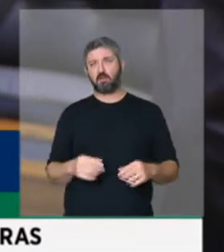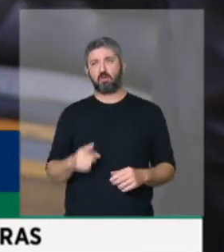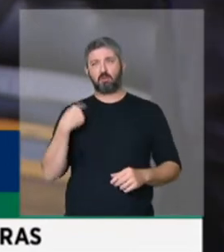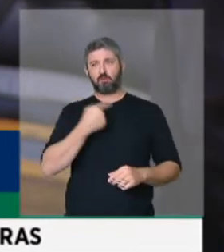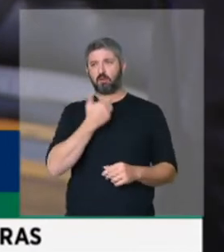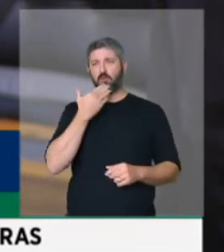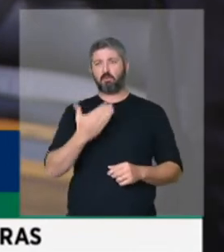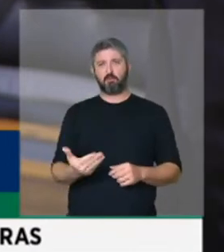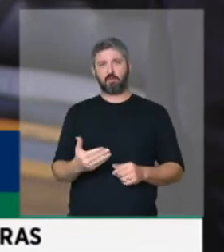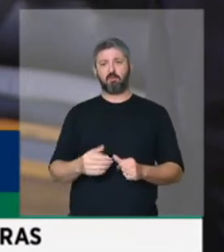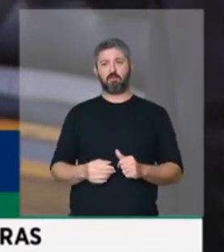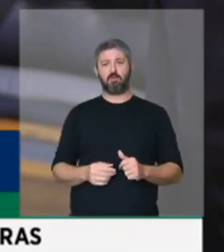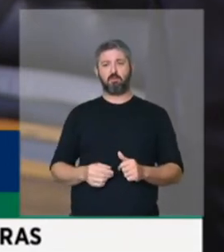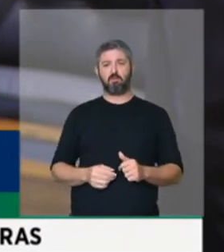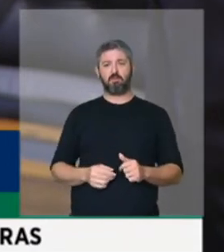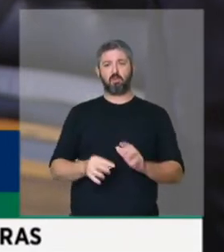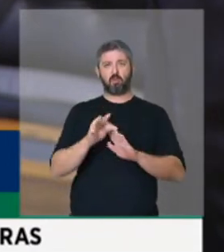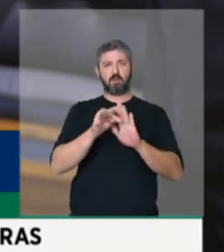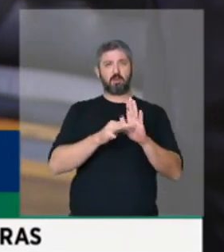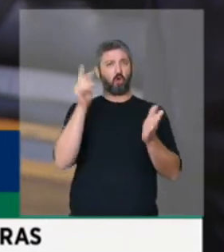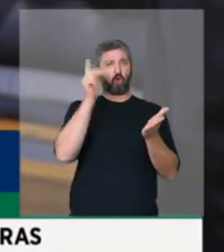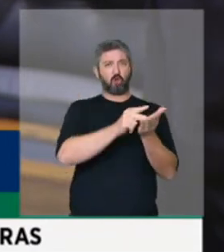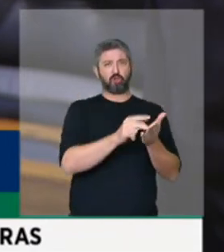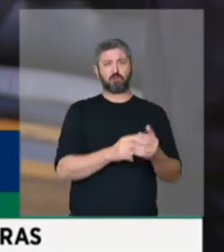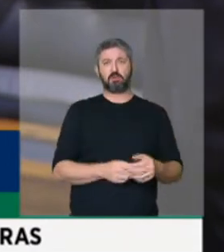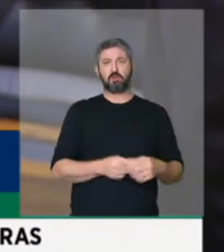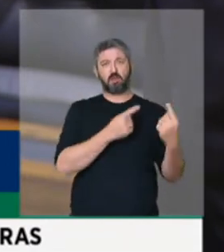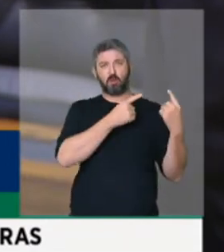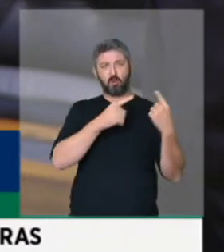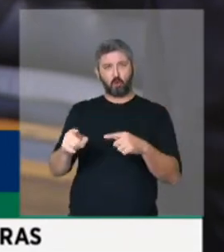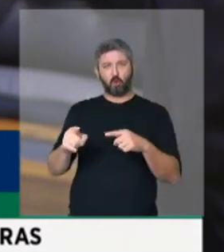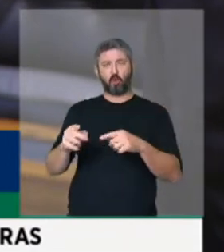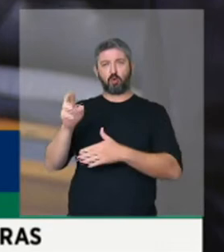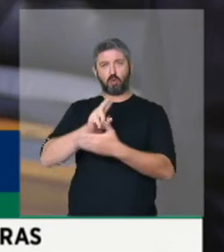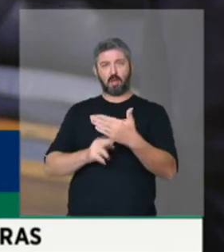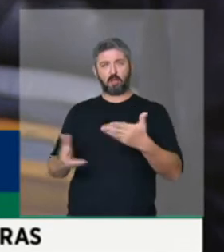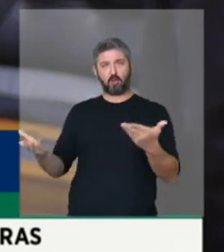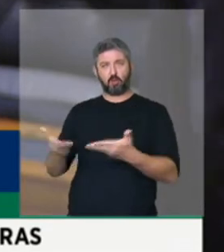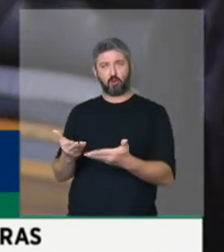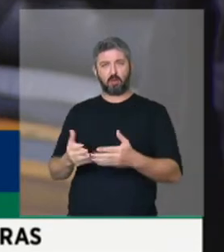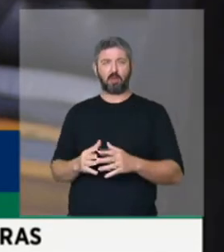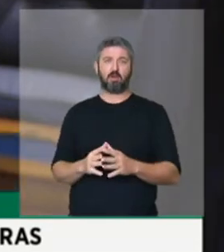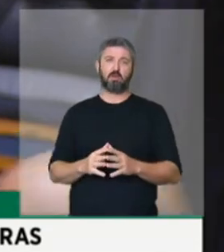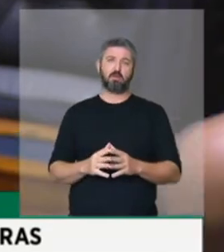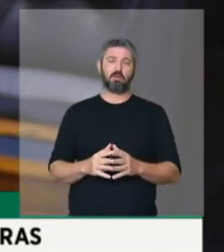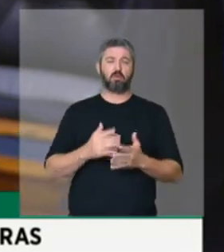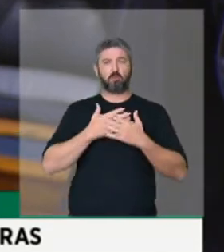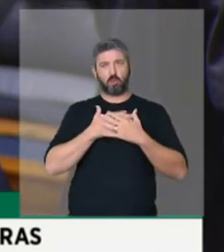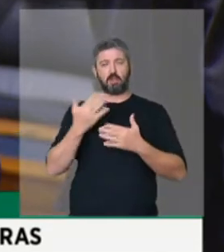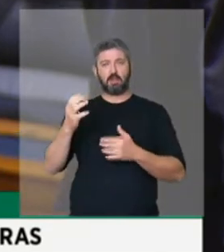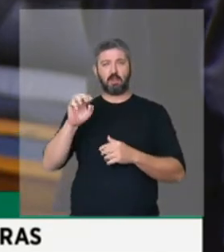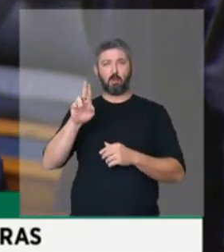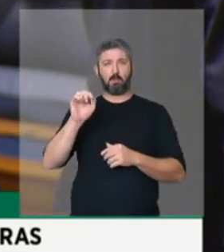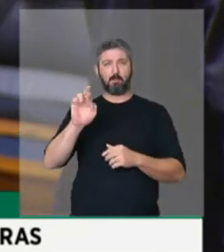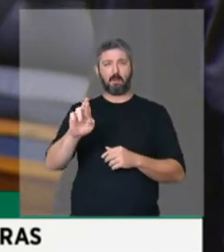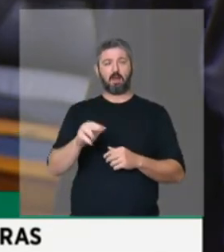ENERGIA, DA FORMA COMO ESTÁ ... PELO RELATÓRIO O DEPUTADO ELMAR QUE EU PREZO MUITO VAI DE FATALMENTE AR AS TARIFAS DE